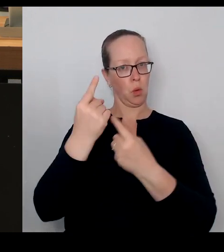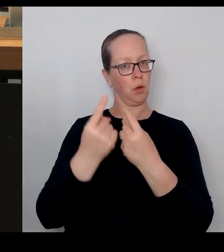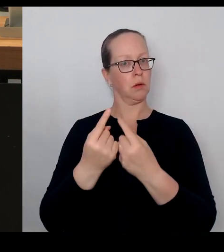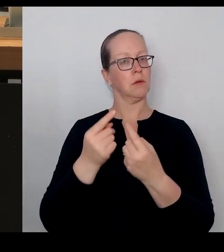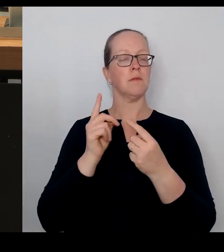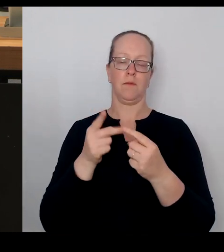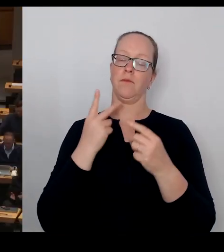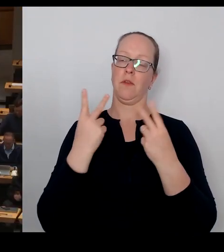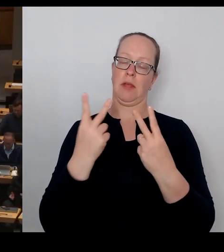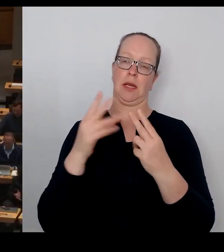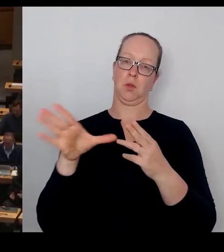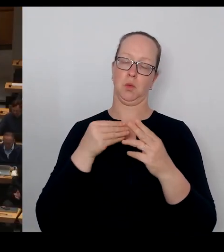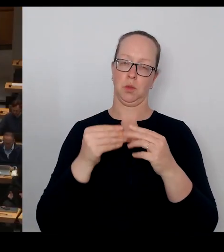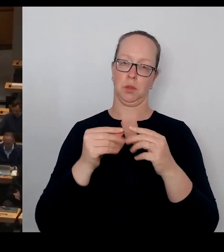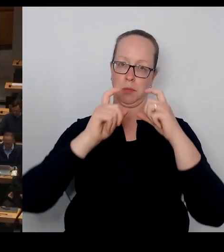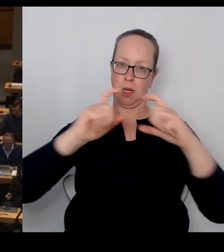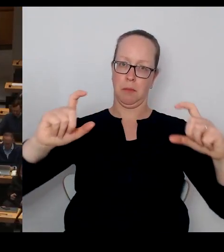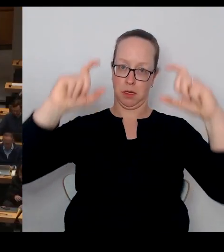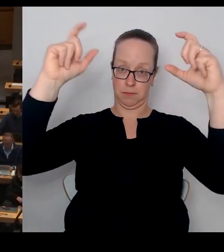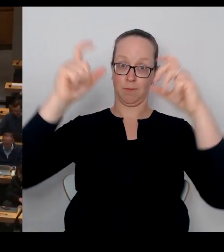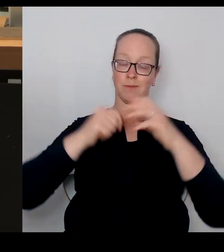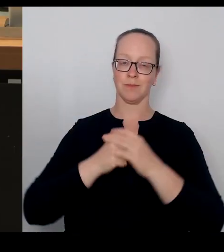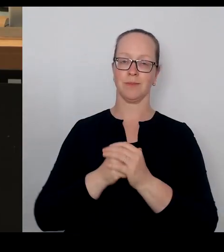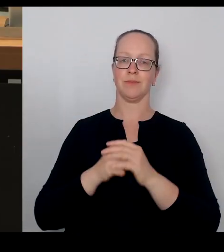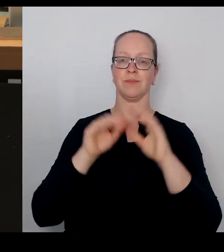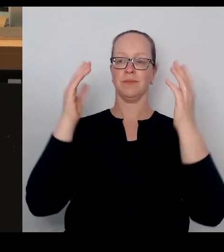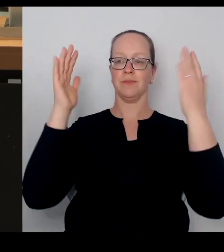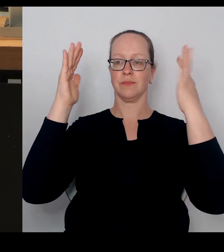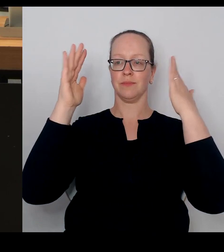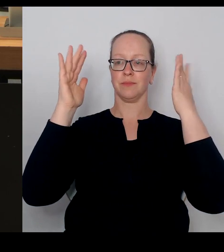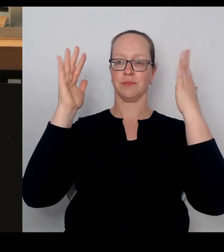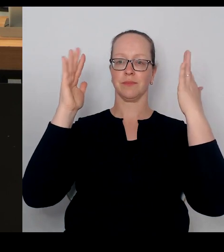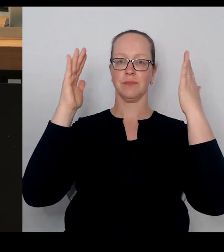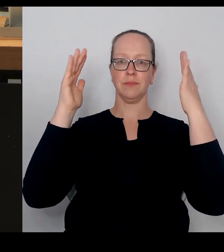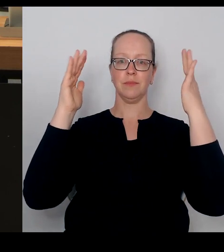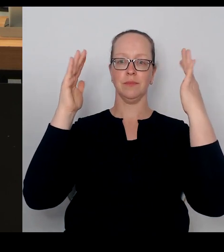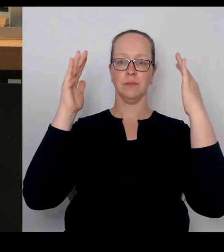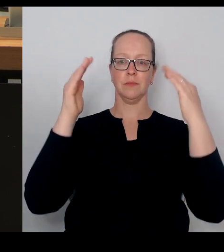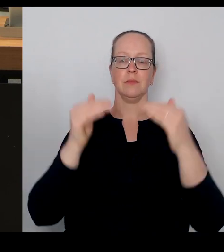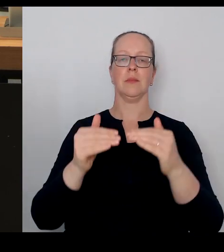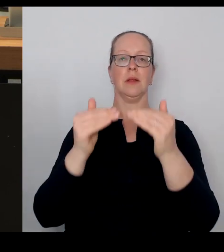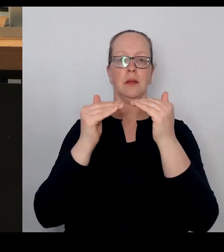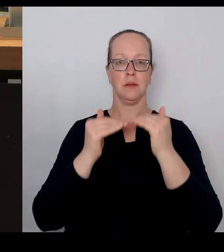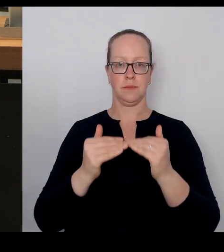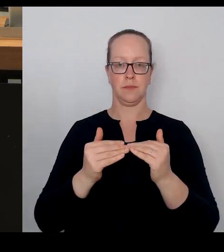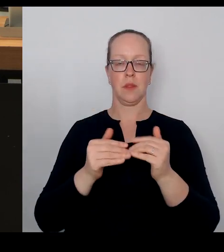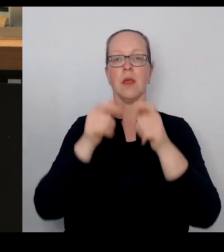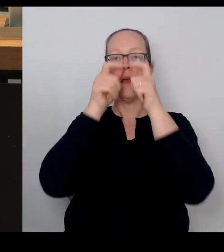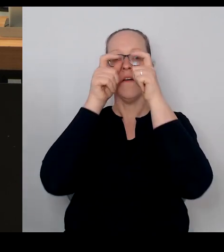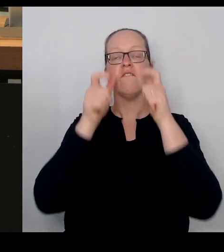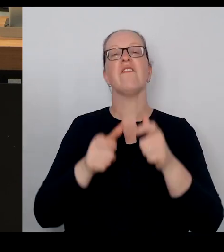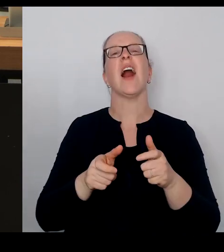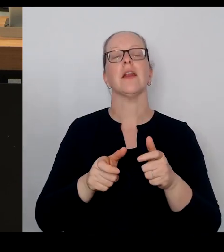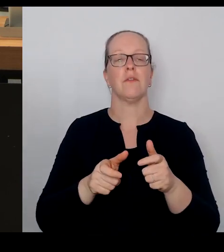noch einmal sagen, was die Verantwortlichkeiten angeht ja, adressiert durch unseren Antrag ist Ihre